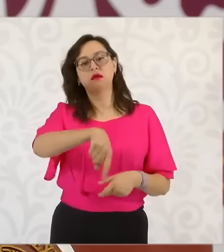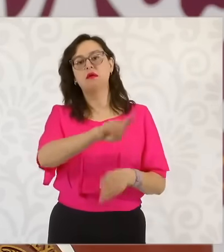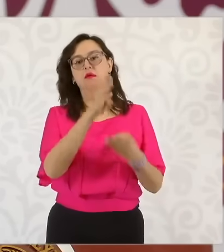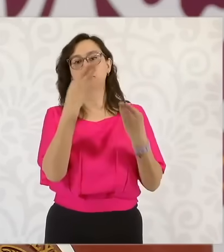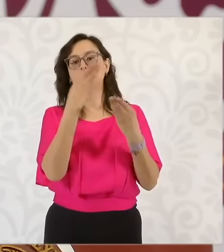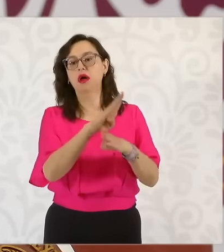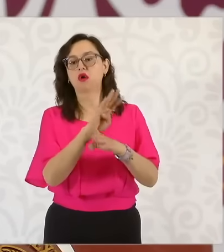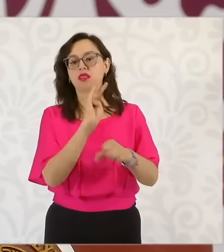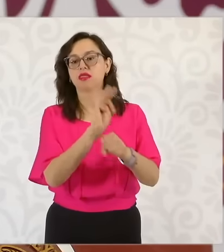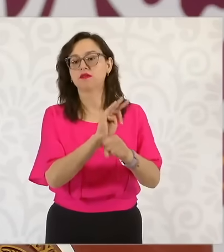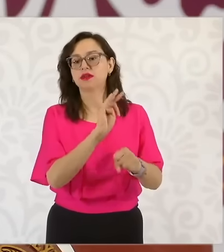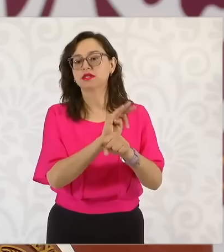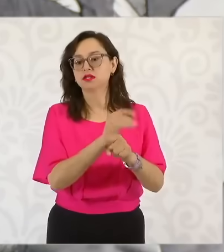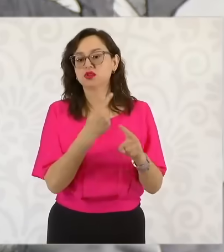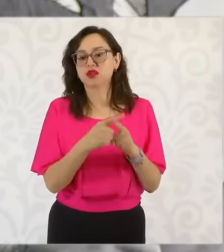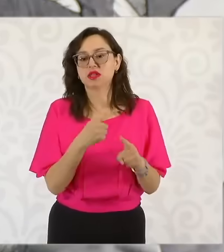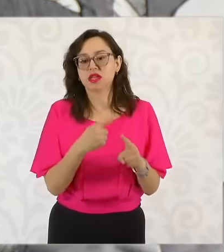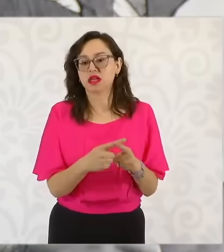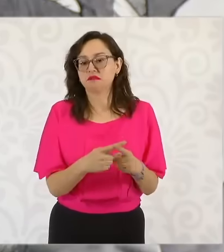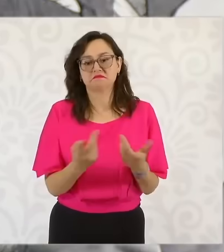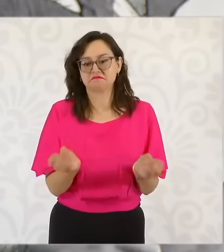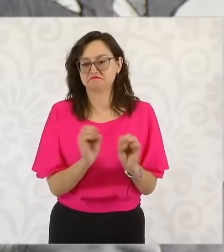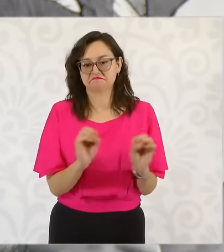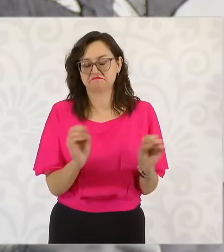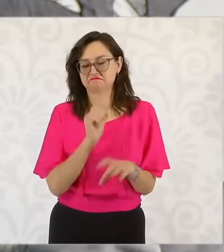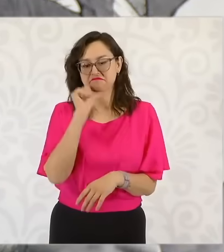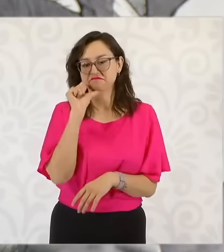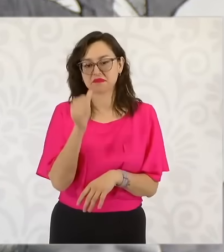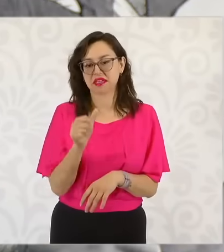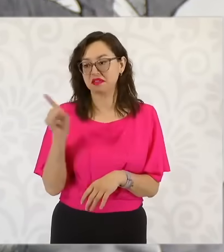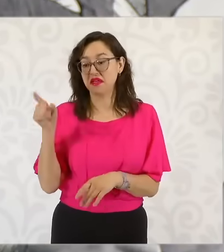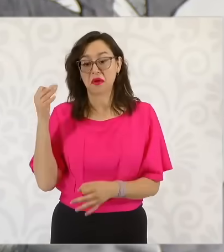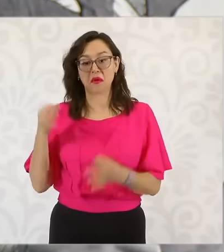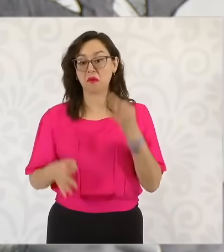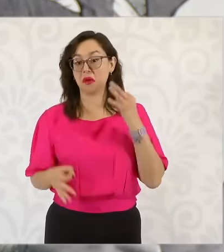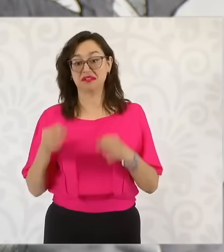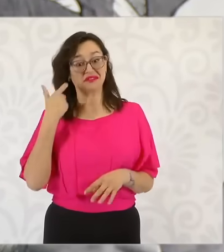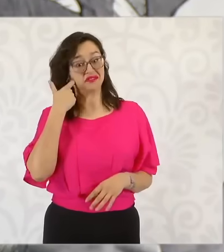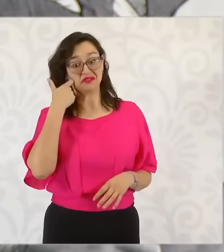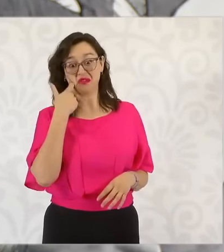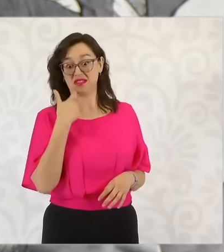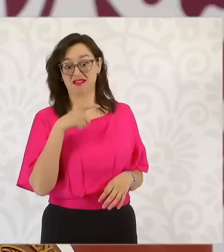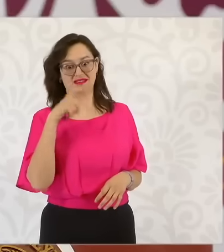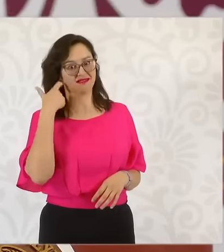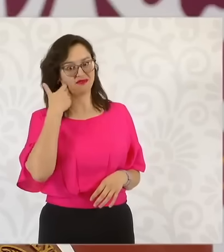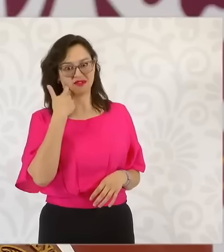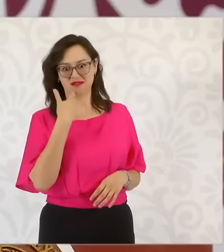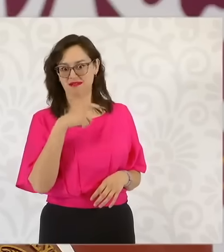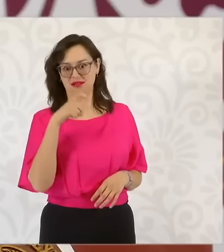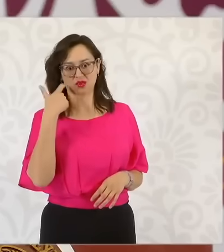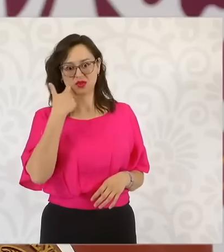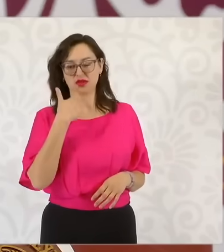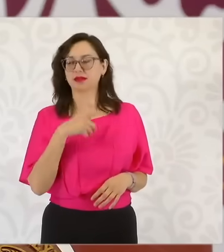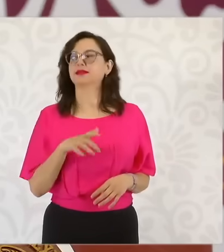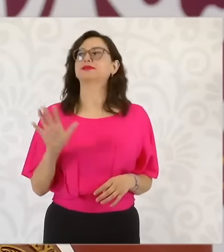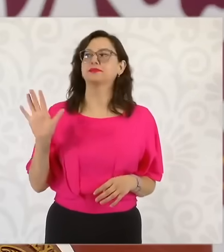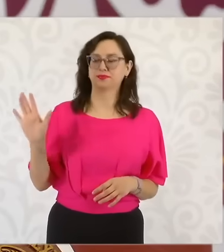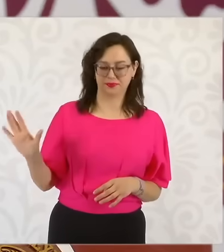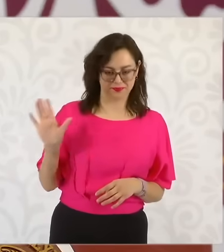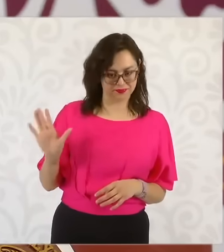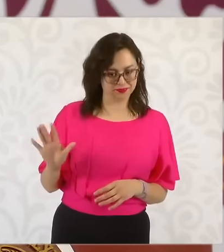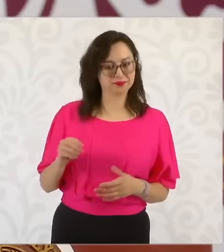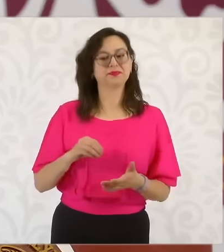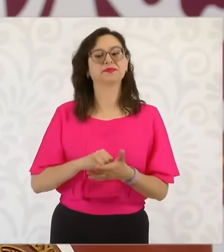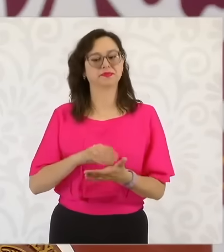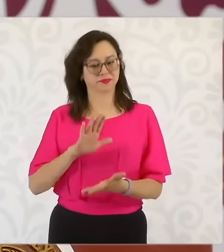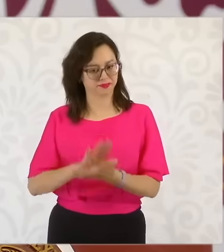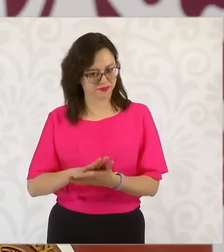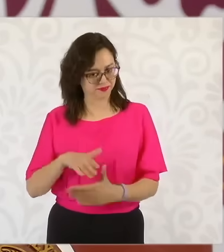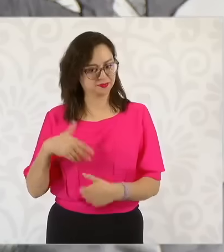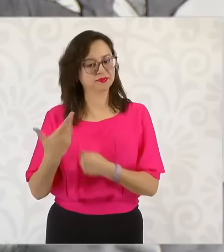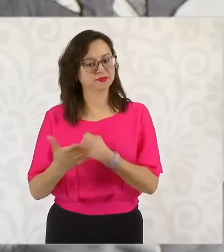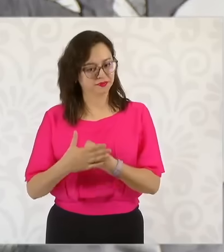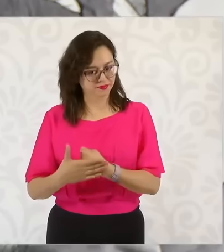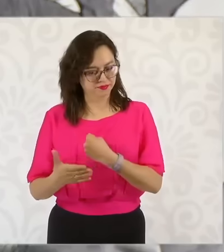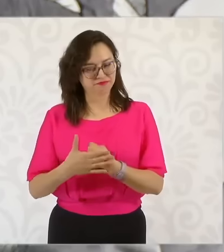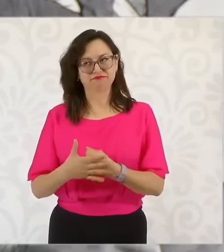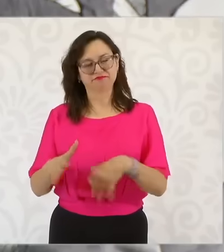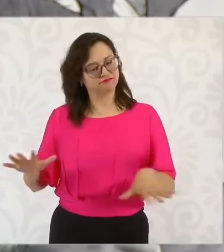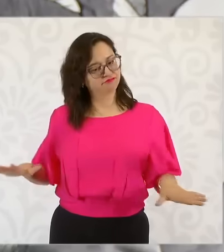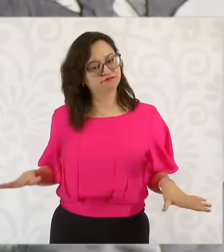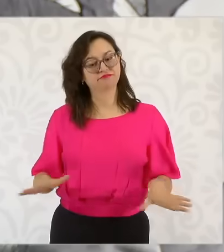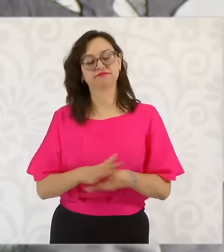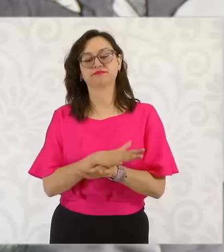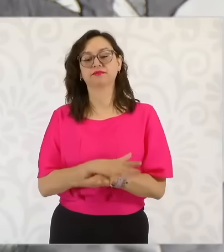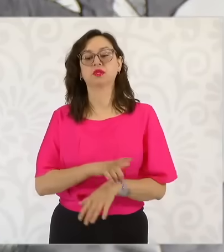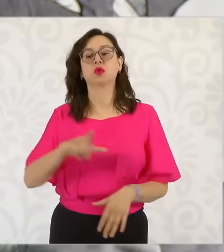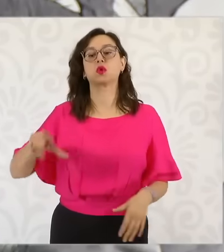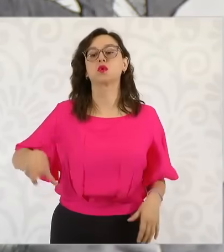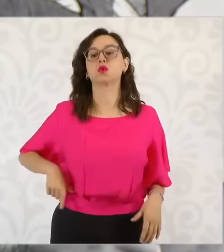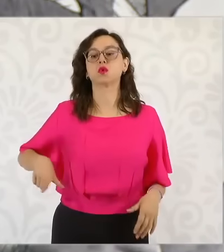Los jueces se niegan a esto entonces ahí ya se superará el gobierno internamente la presidenta